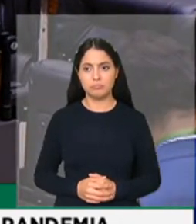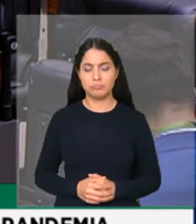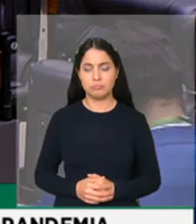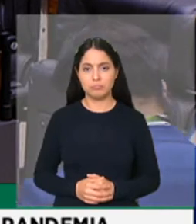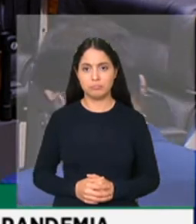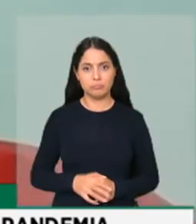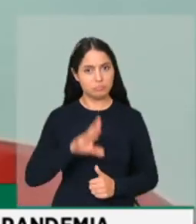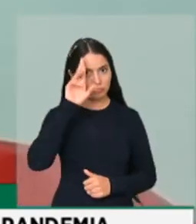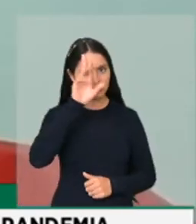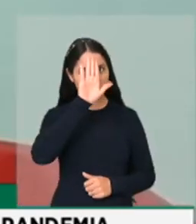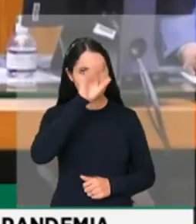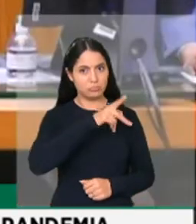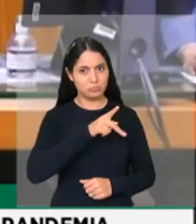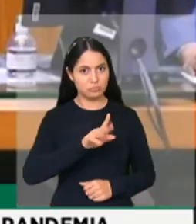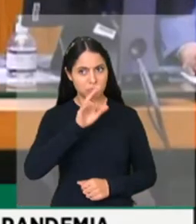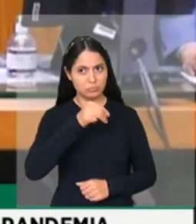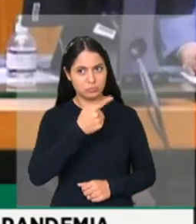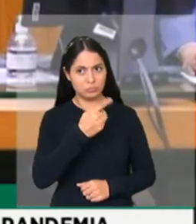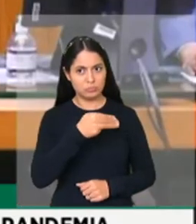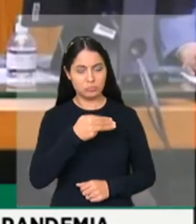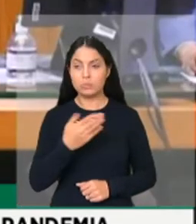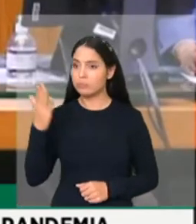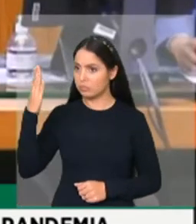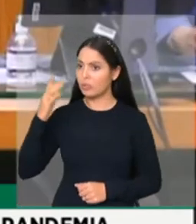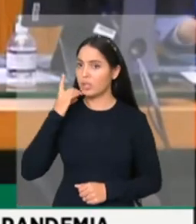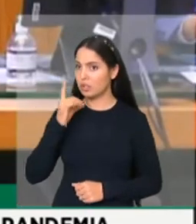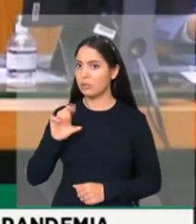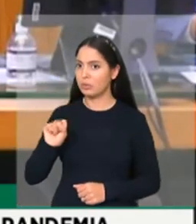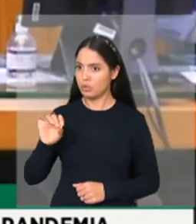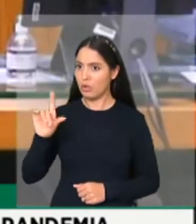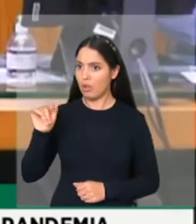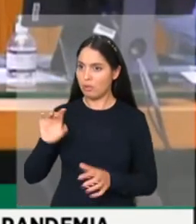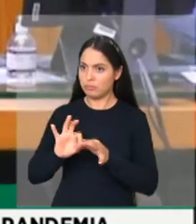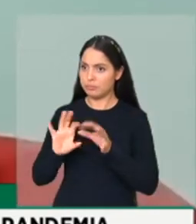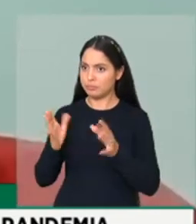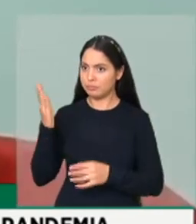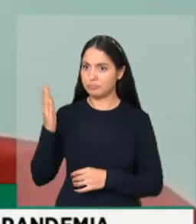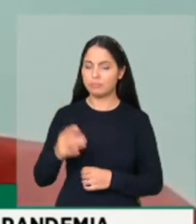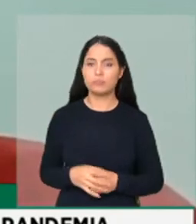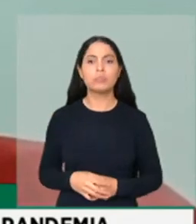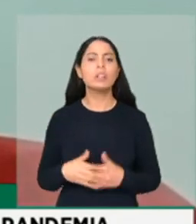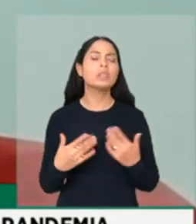FAVOR, PRESIDENTE. -- [PRESIDENTE]: DEPUTADO SOLLA. -- [DEPUTADO]: OBRIGADO PRESIDENTE. EU QUERIA DESTACAR QUE ESSE SETOR... É UM SETOR